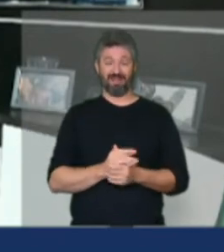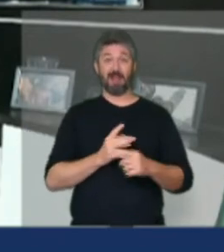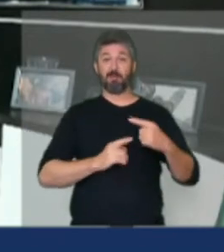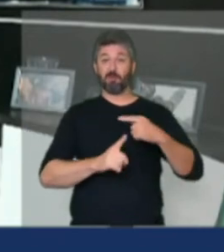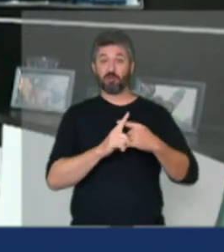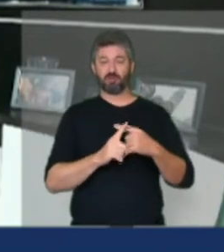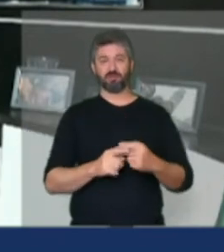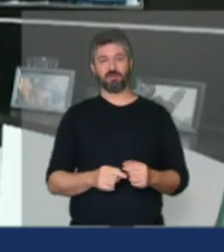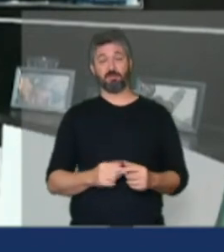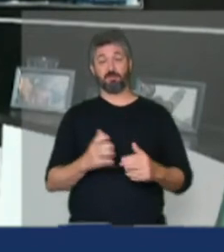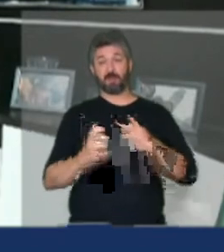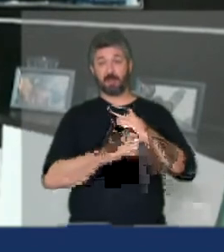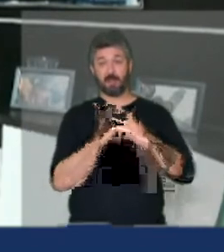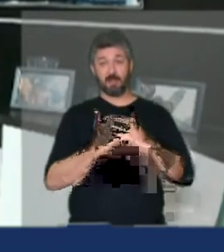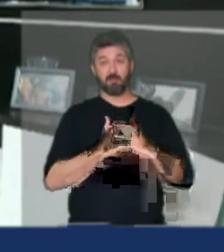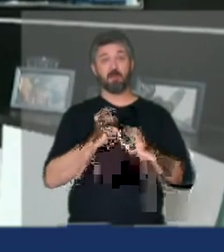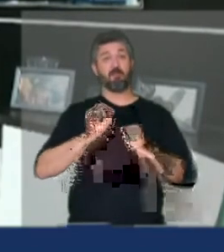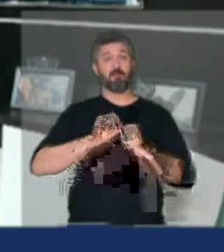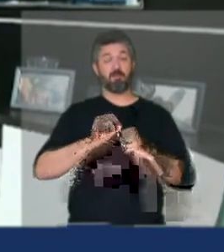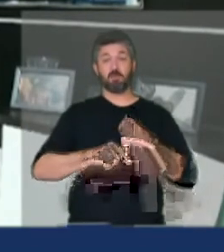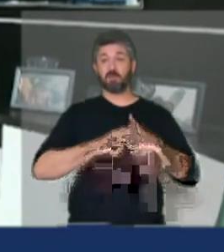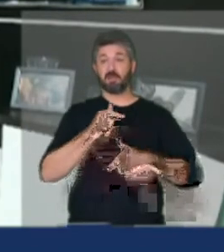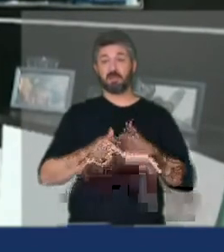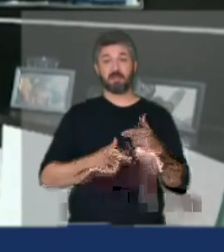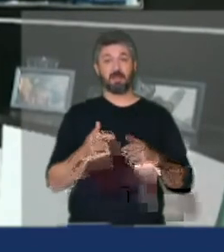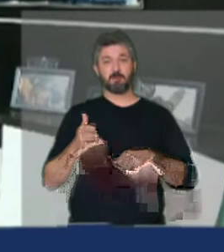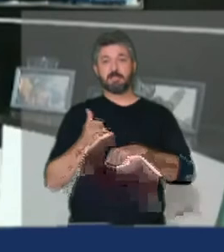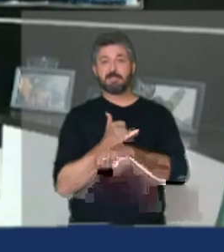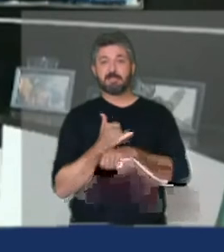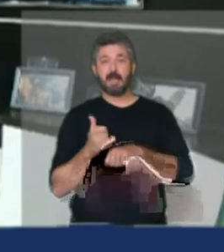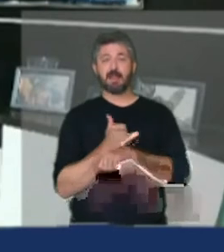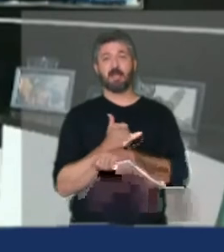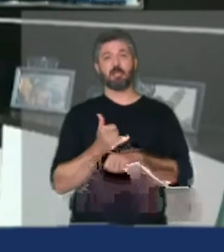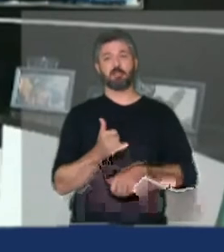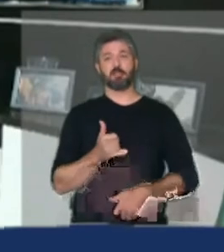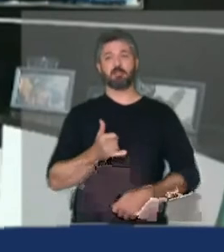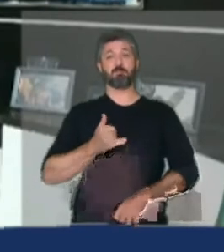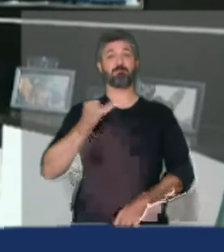EMPRESA EXERCE TAMBÉM UM PAPEL ESTRATÉGICO RELEVANTÍSSIMO PARA O BRASIL